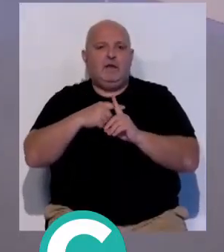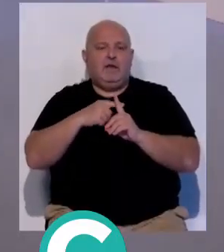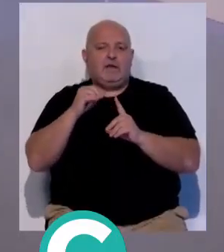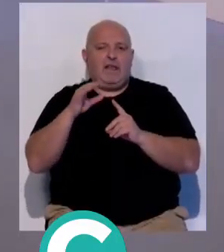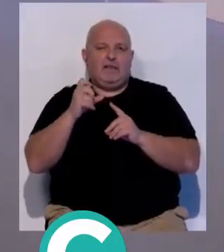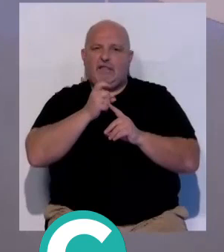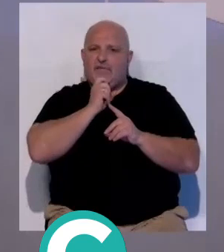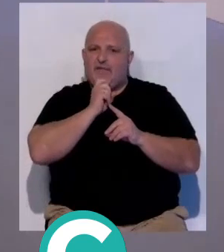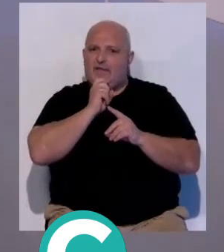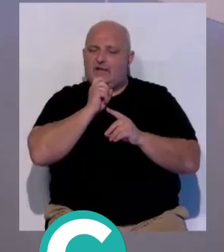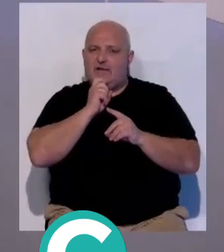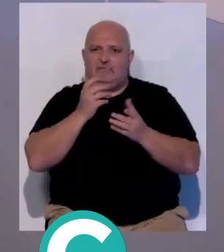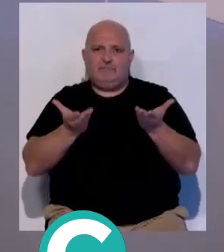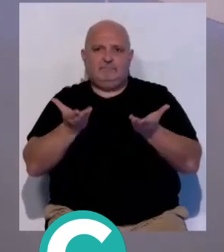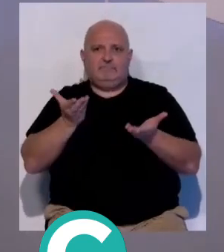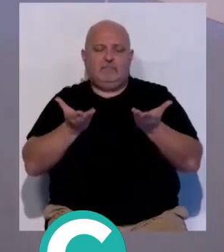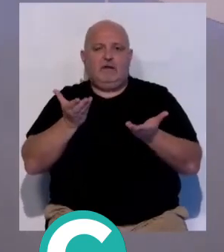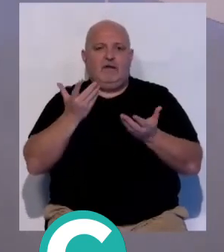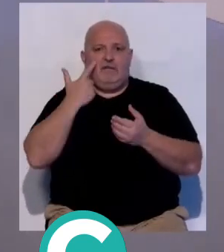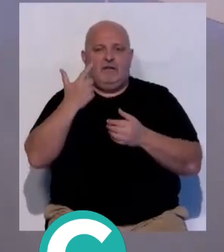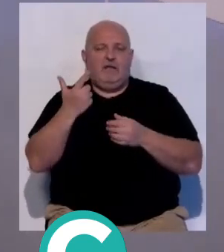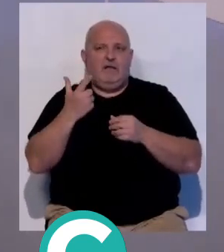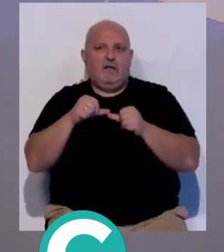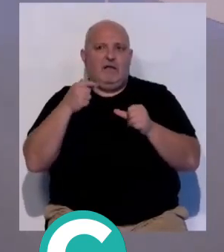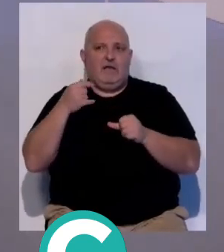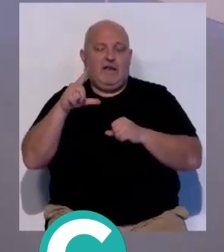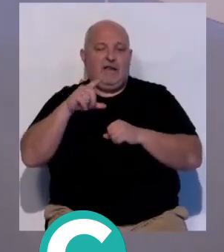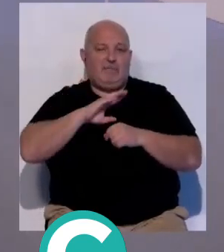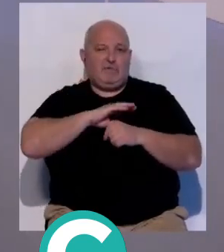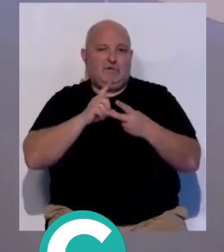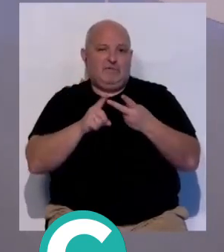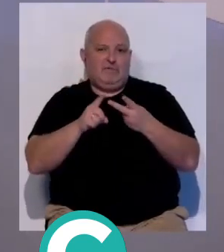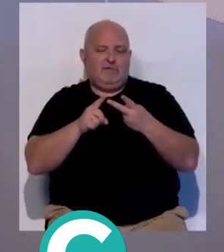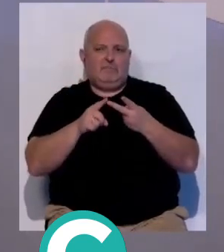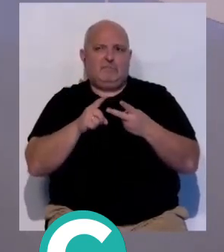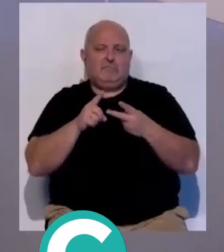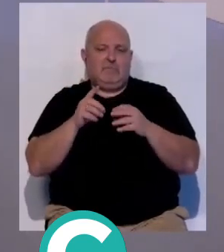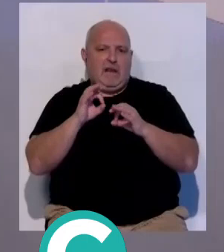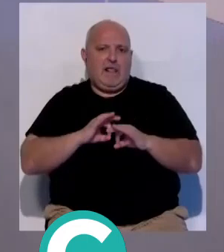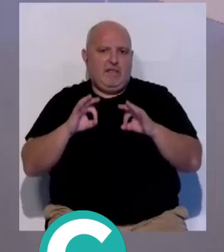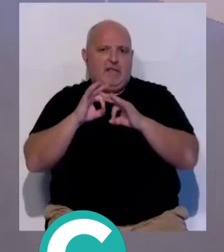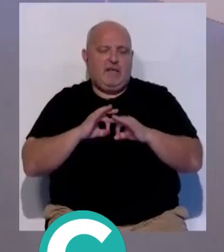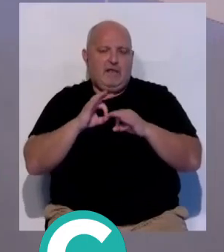es difícil de equipararlo pero hemos visto que David no tuvo nada que envidiarle a Conan que